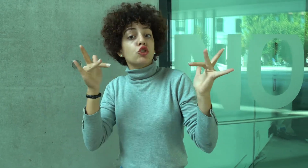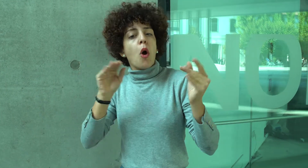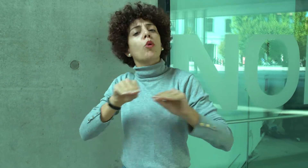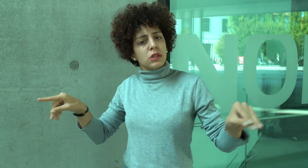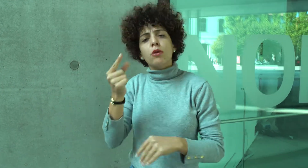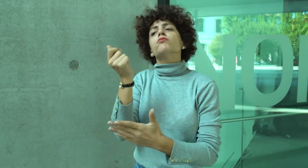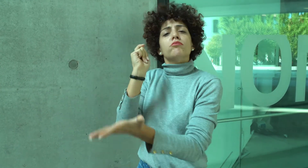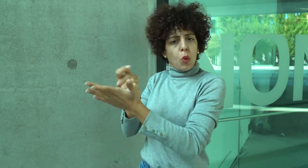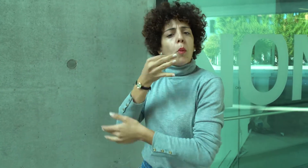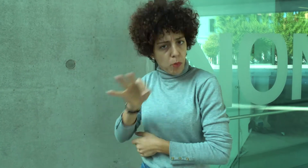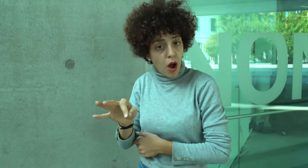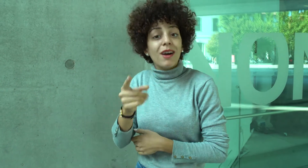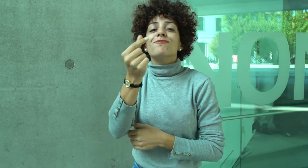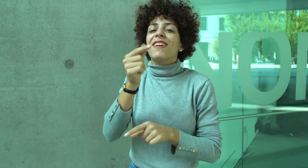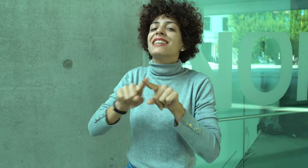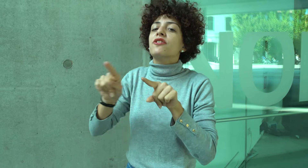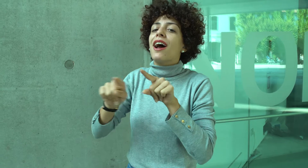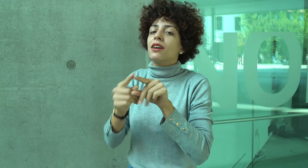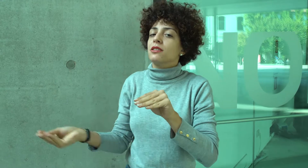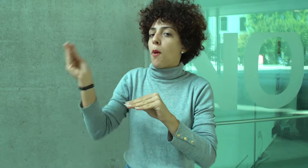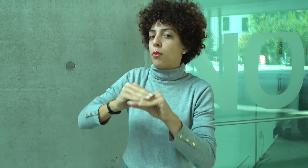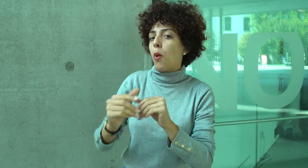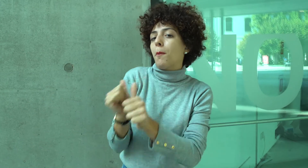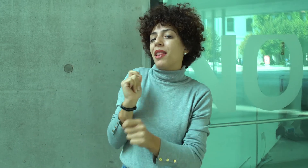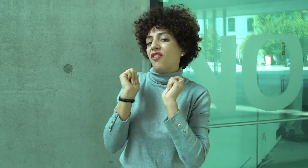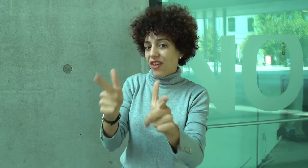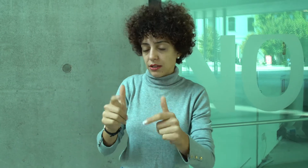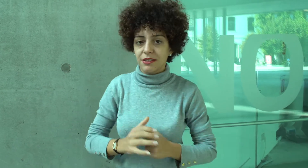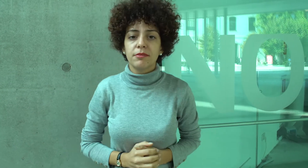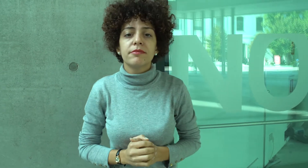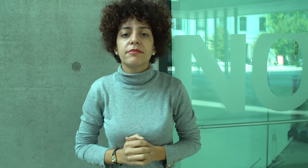oppure c'è la possibilità di acquistarlo sul sito, aggiungendo il costo di prevendita.